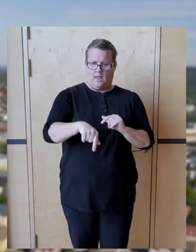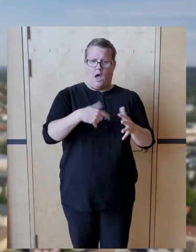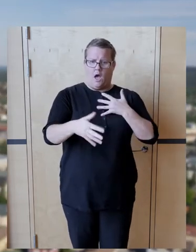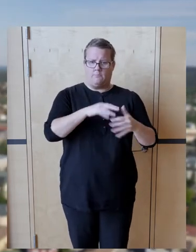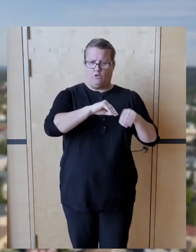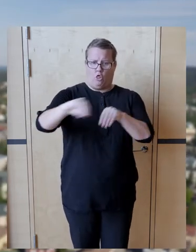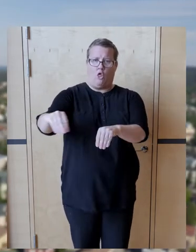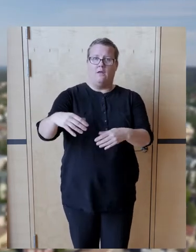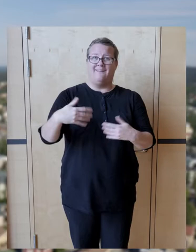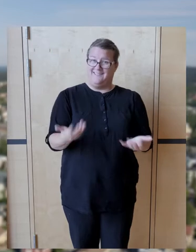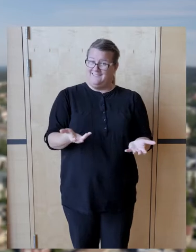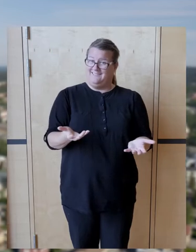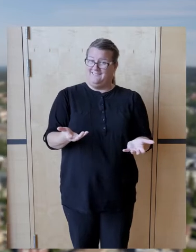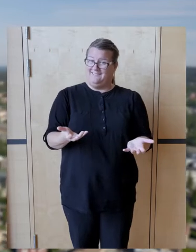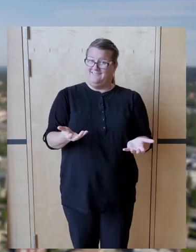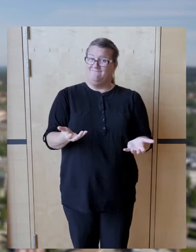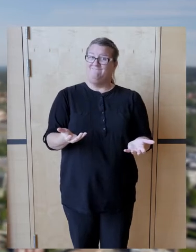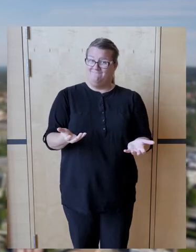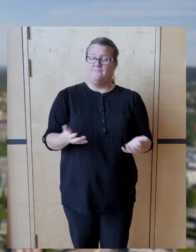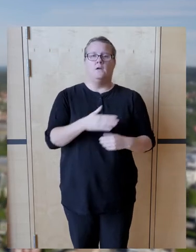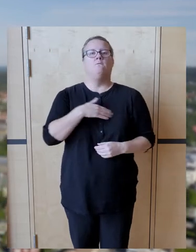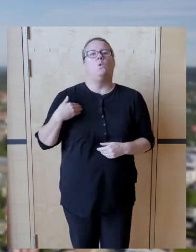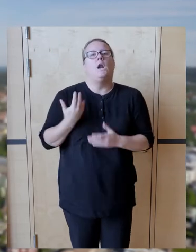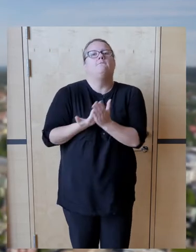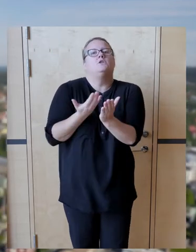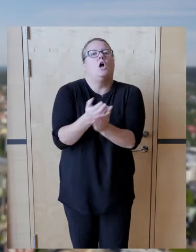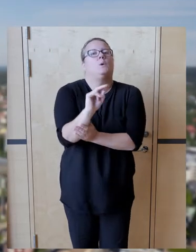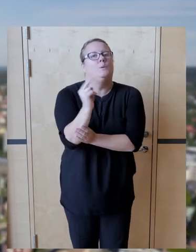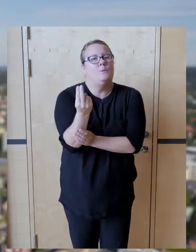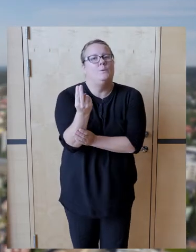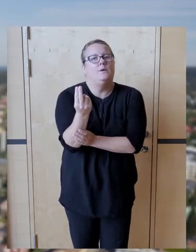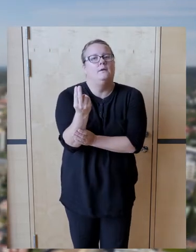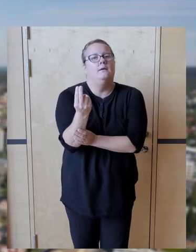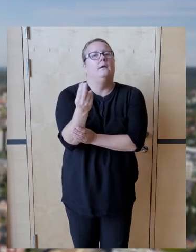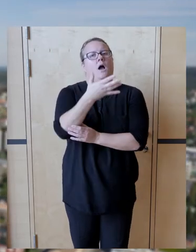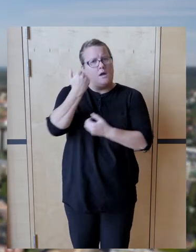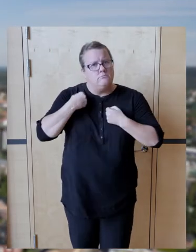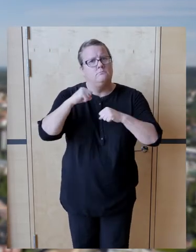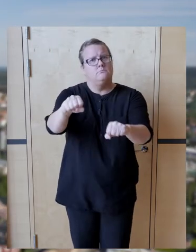Vårat förslag nu innebär ju att man kan komma igång med planeringen utav den första